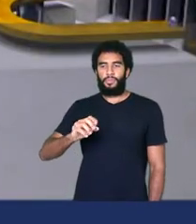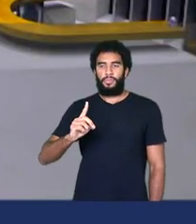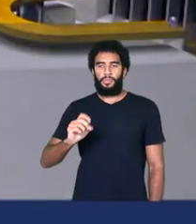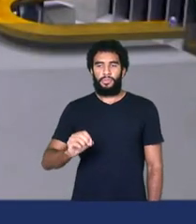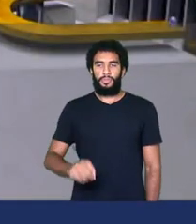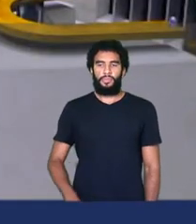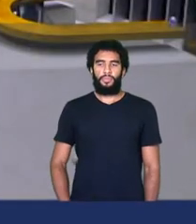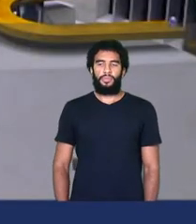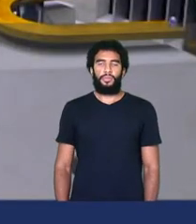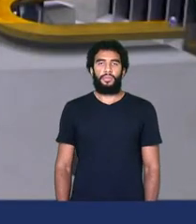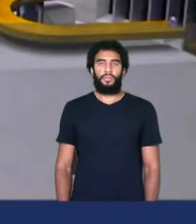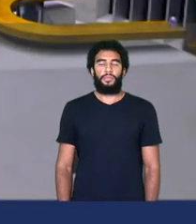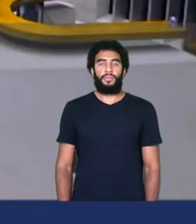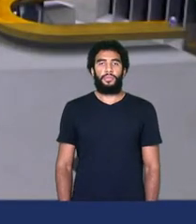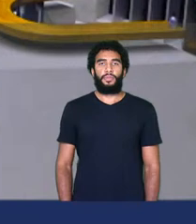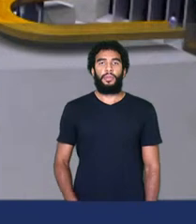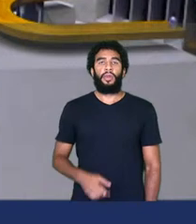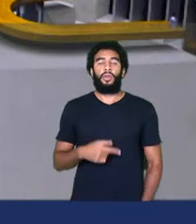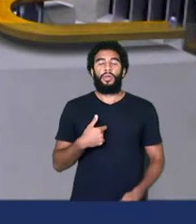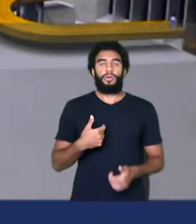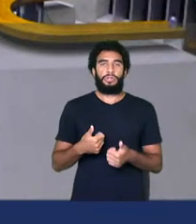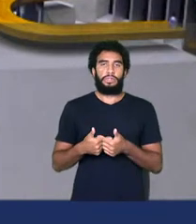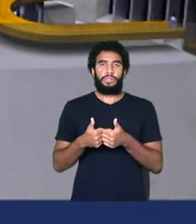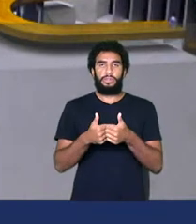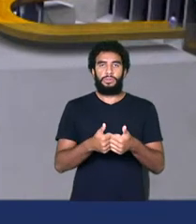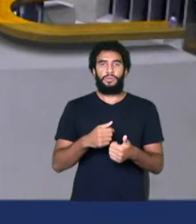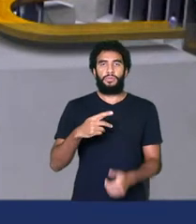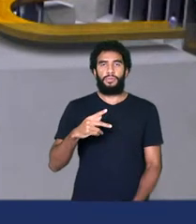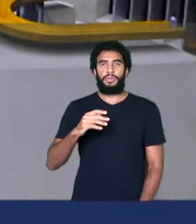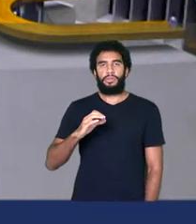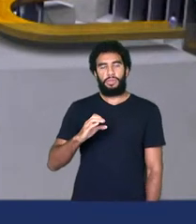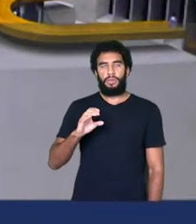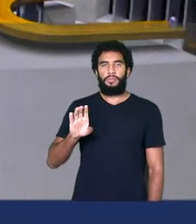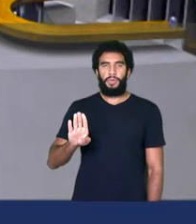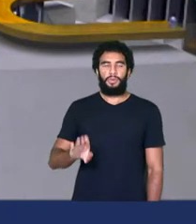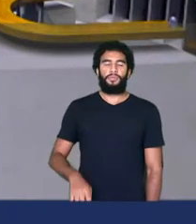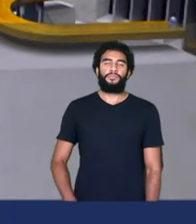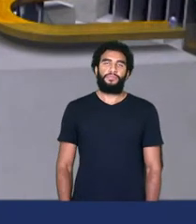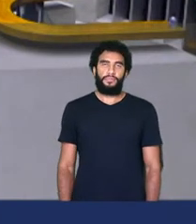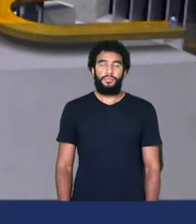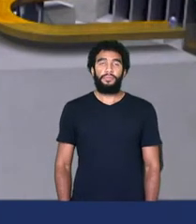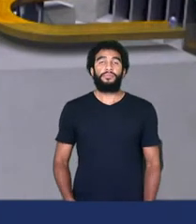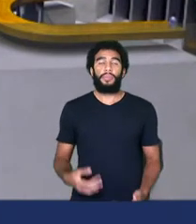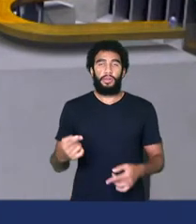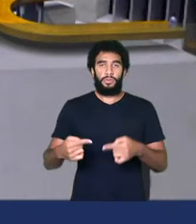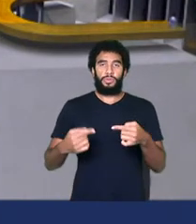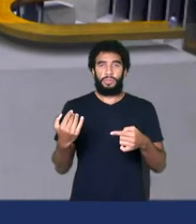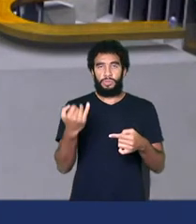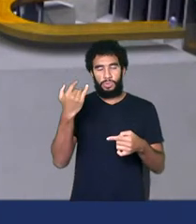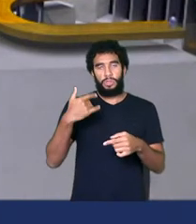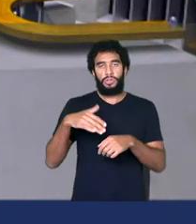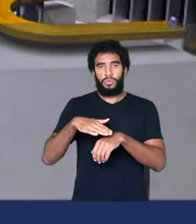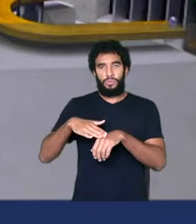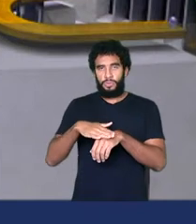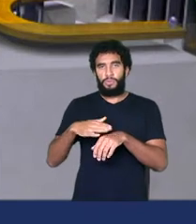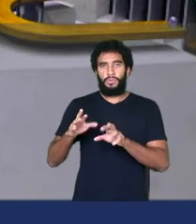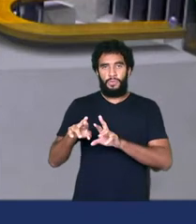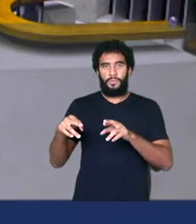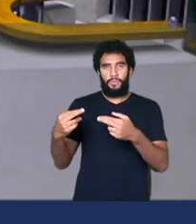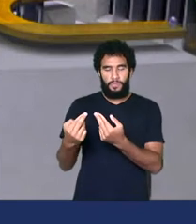ESTÁ INICIADA A VOTAÇÃO. DEPUTADO REGINALDO, COMO O PT ORIENTA? -- [DEPUTADO]: SENHOR PRESIDENTE, O PT ACOMPANHA O PCDOB, ESSA DISCUSSÃO É IMPORTANTE, EU FALEI PESSOALMENTE NA NOSSA REUNIÃO